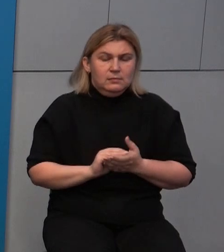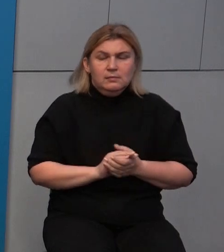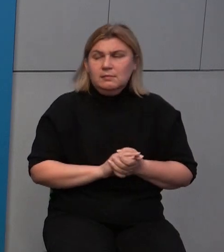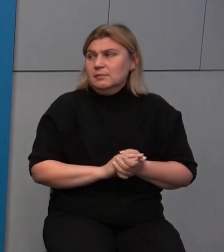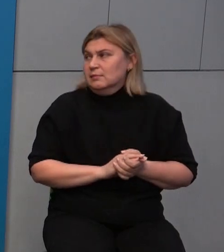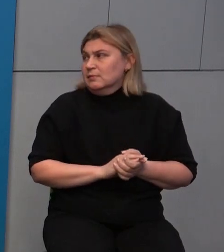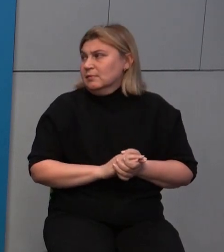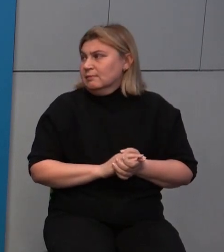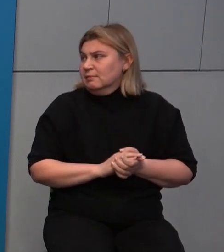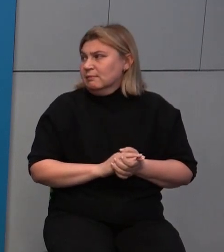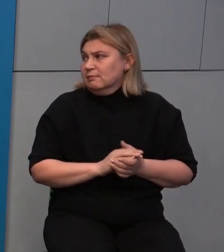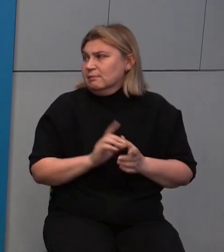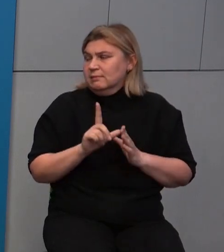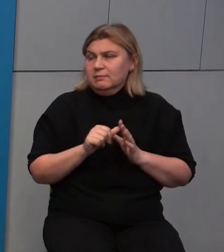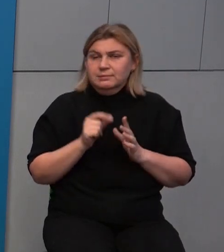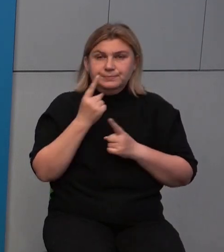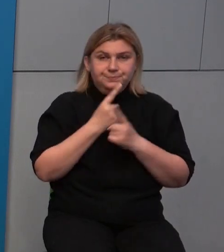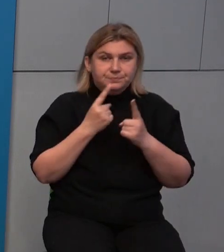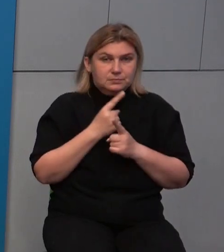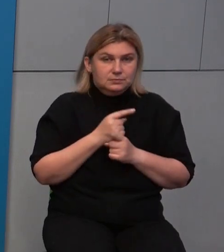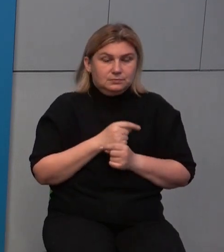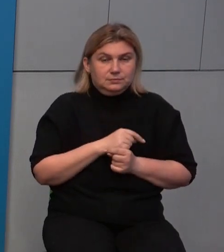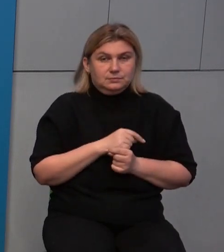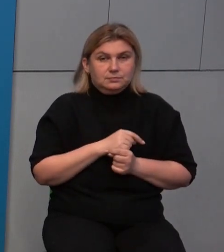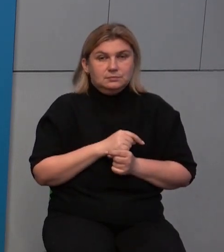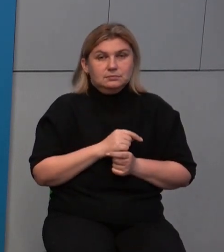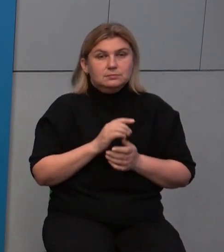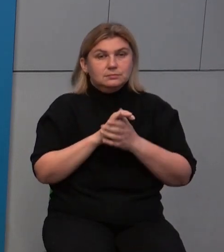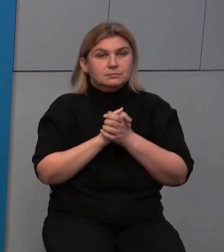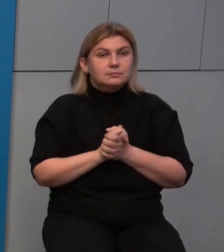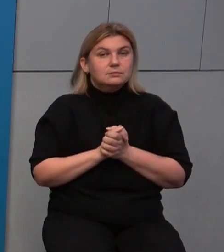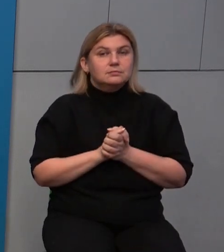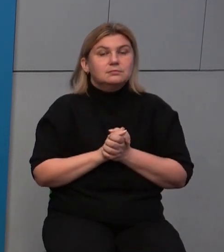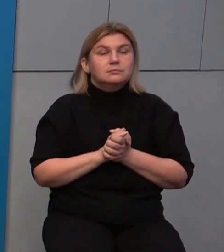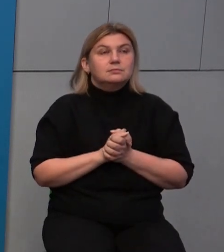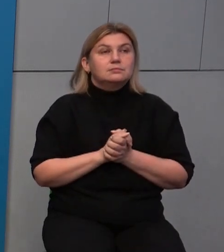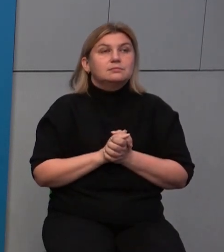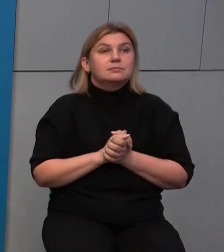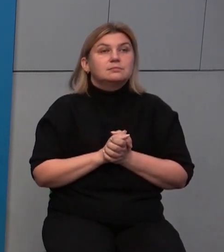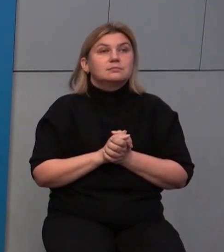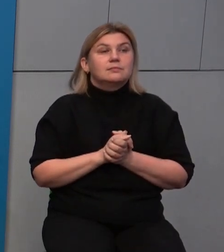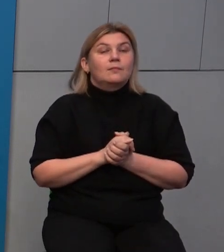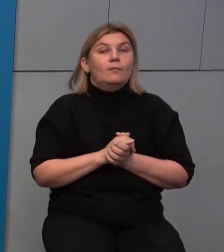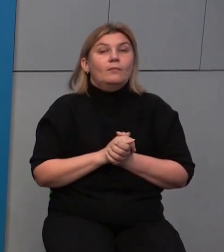Ale wydaje mi się, że przyjaciele, ponieważ Lem by został wyrzucony